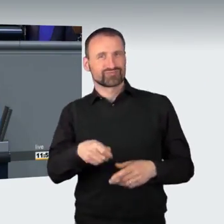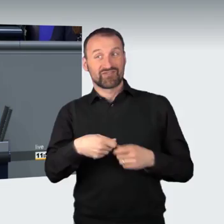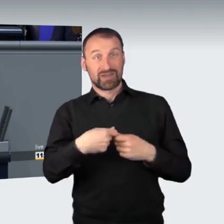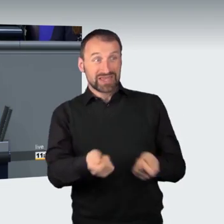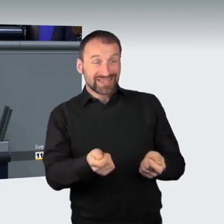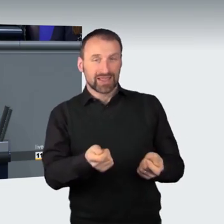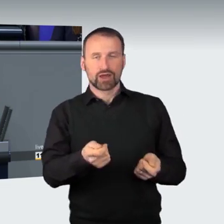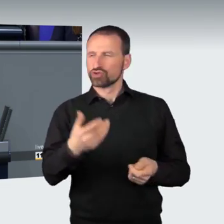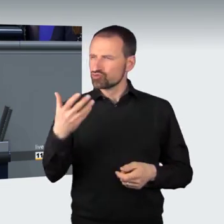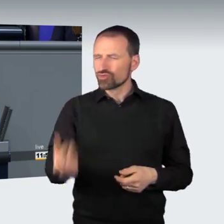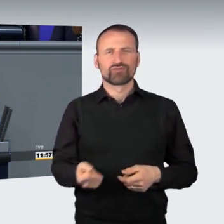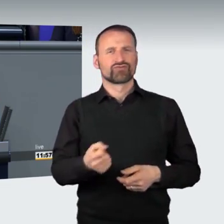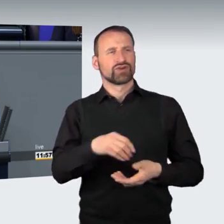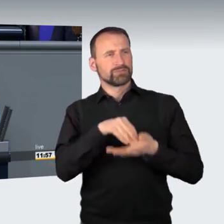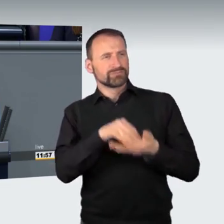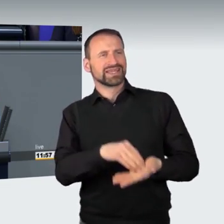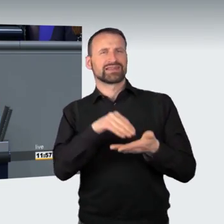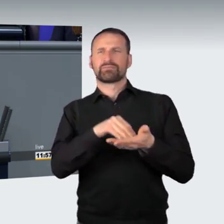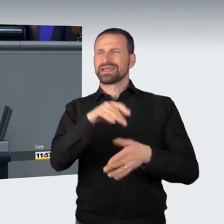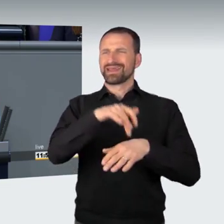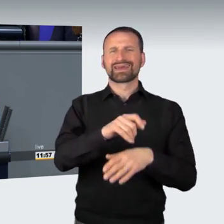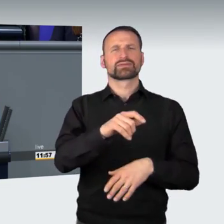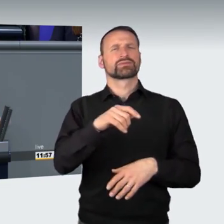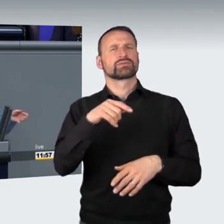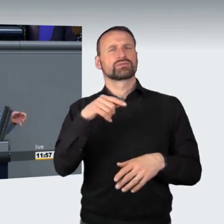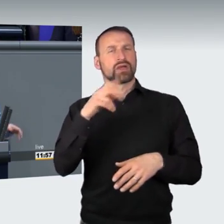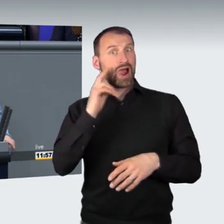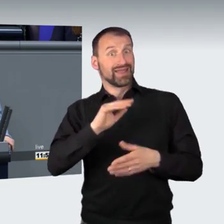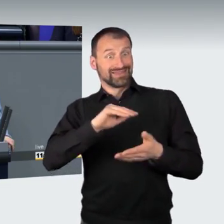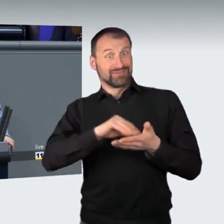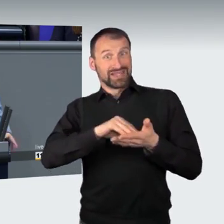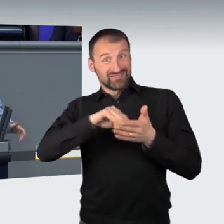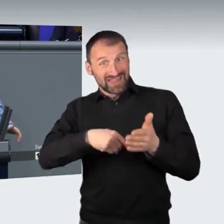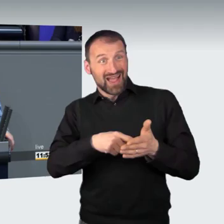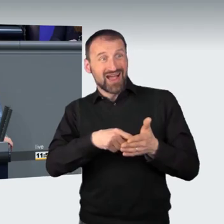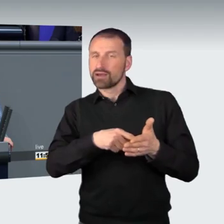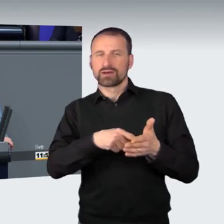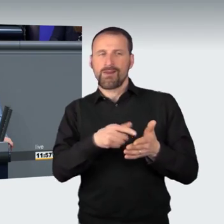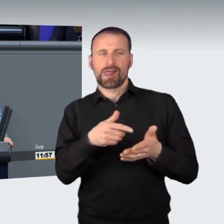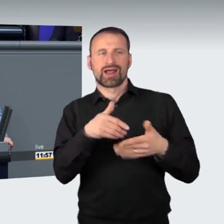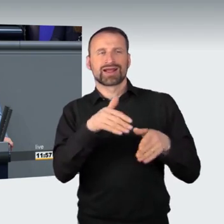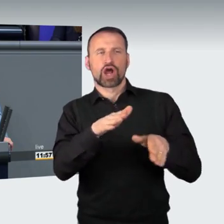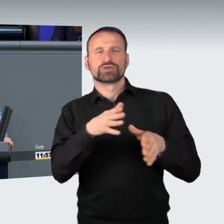mit alten Mietverträgen rauszuekeln, wie sie und wo sie nur können. Ein prominentes Beispiel, vielleicht das prominenteste Beispiel,